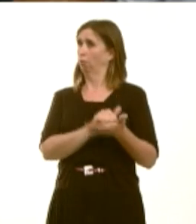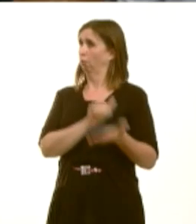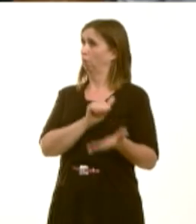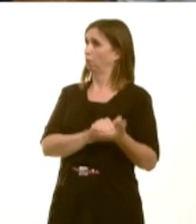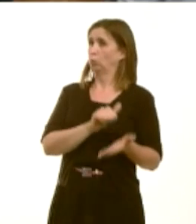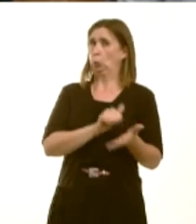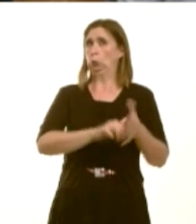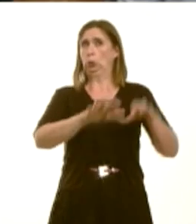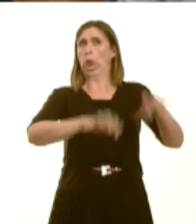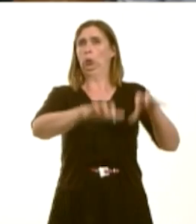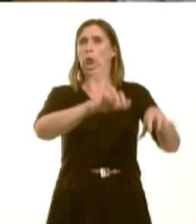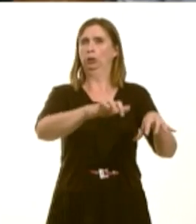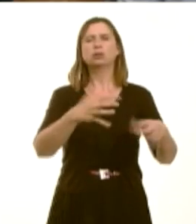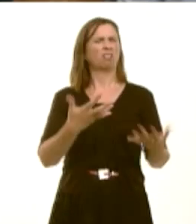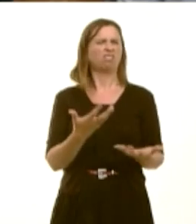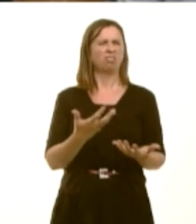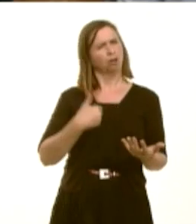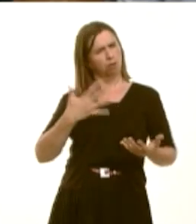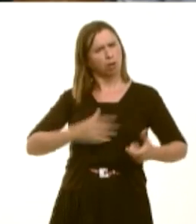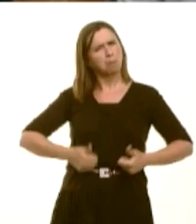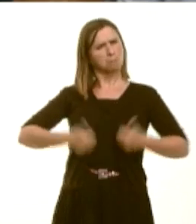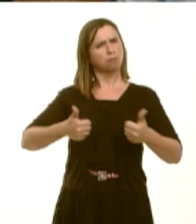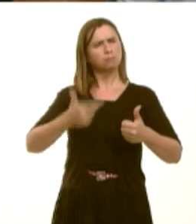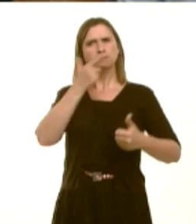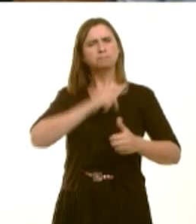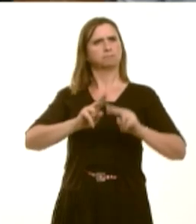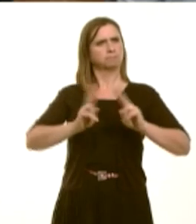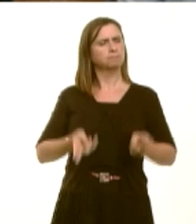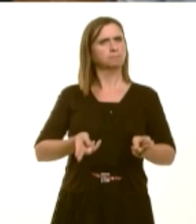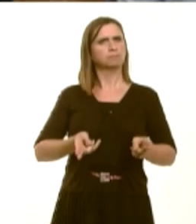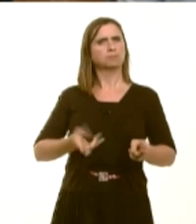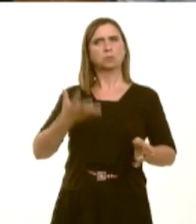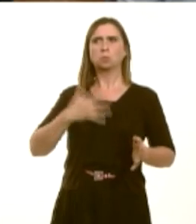sydd yn y sector preifat. Ond maeín bwysig dros ben, wrth gwrs, wrth gofioír ffaith